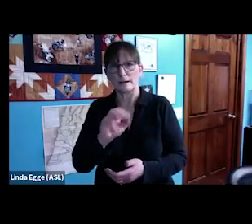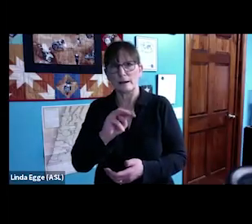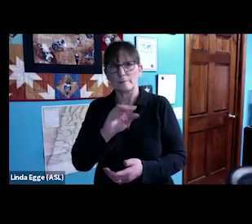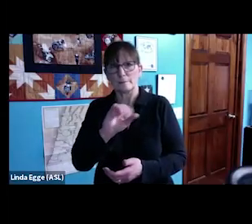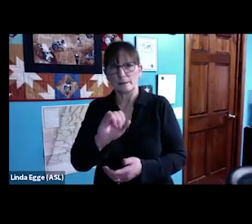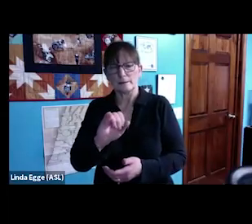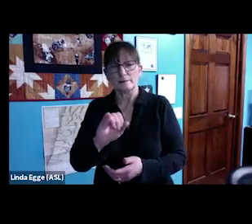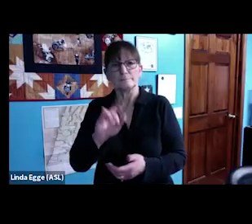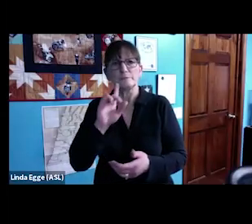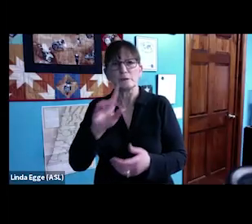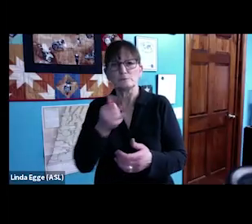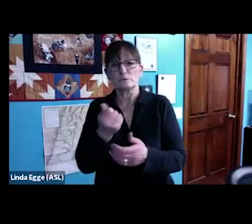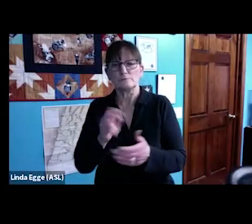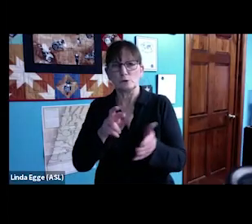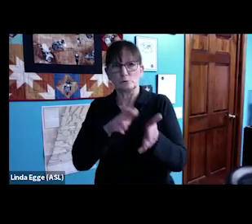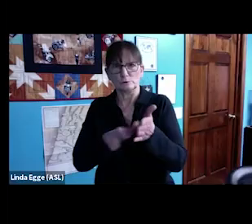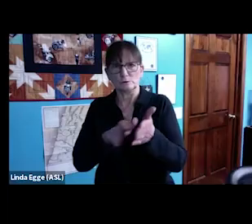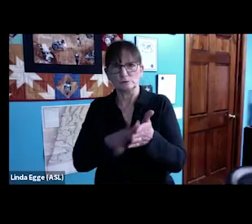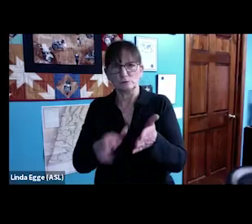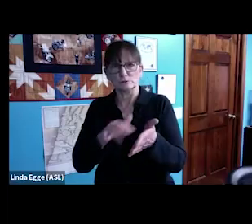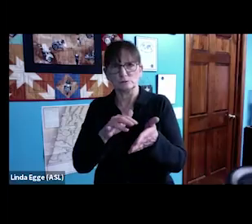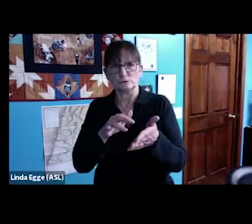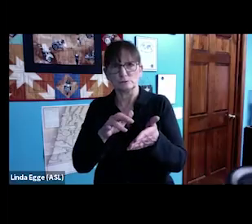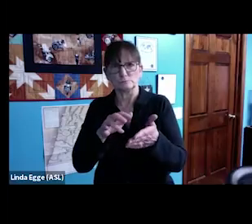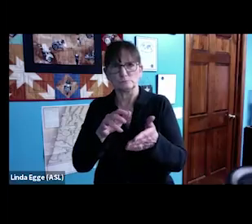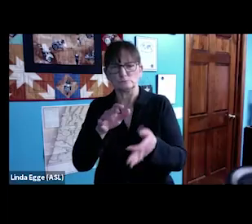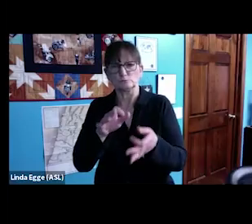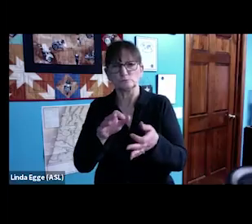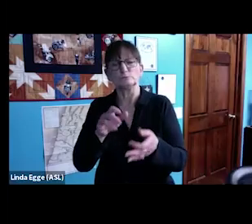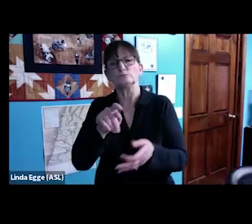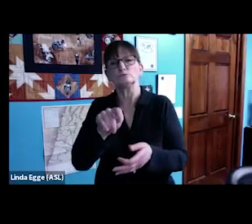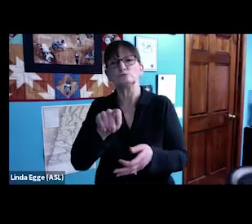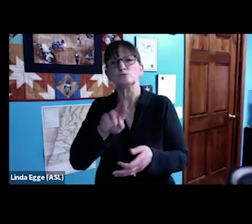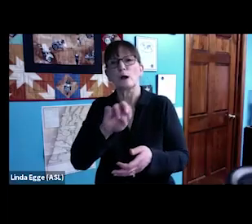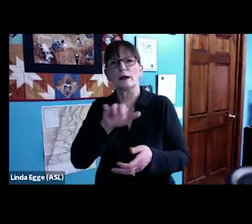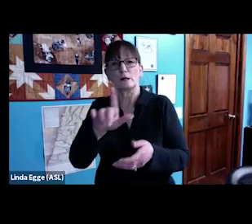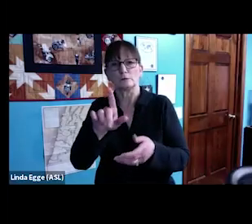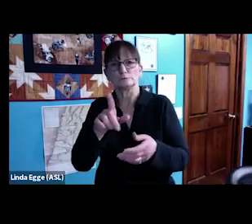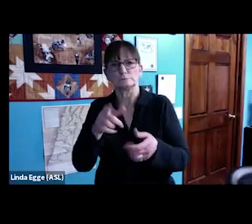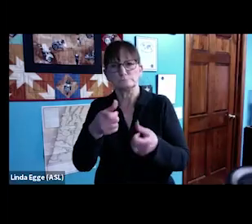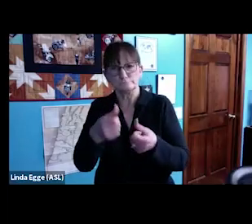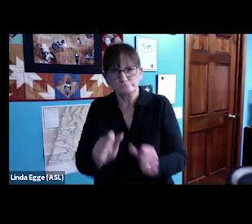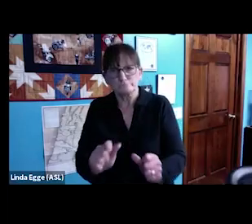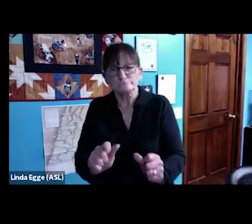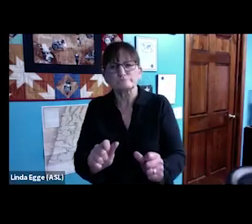a veces los faxes no pasan. Algunas máquinas de fax ni siquiera te dan